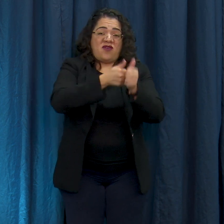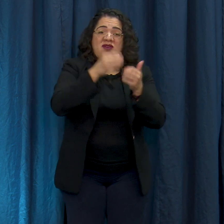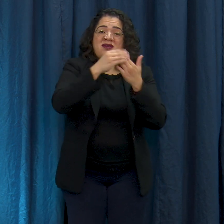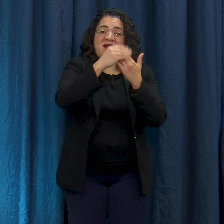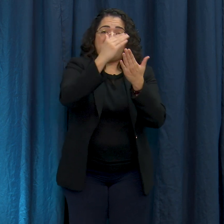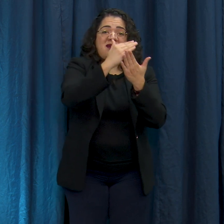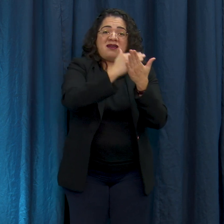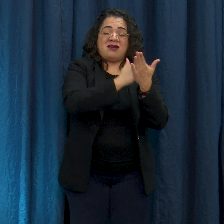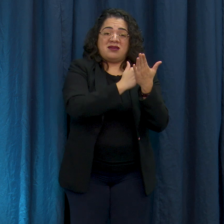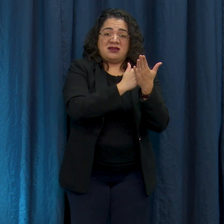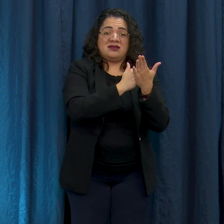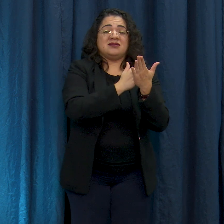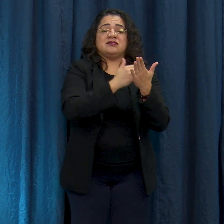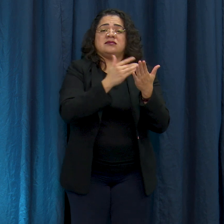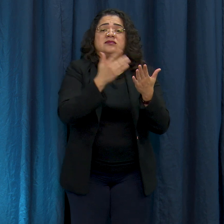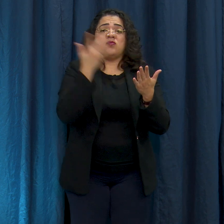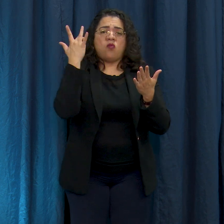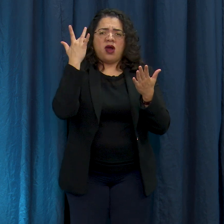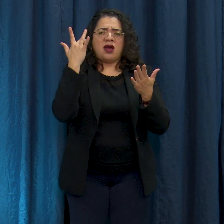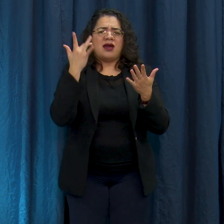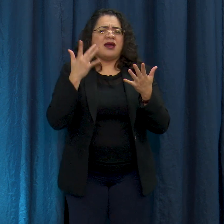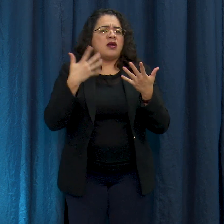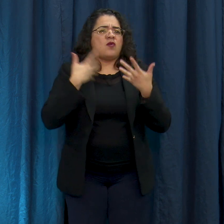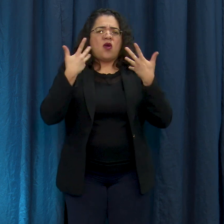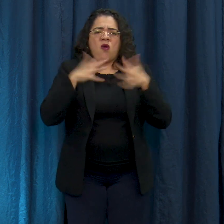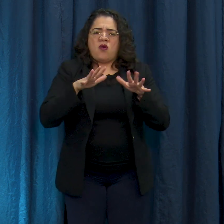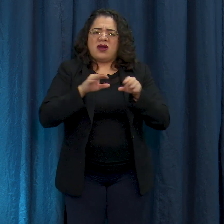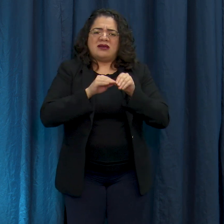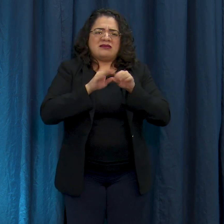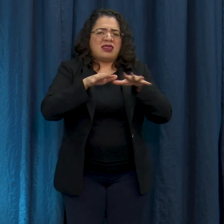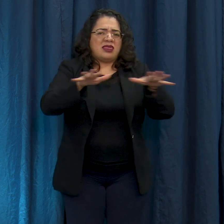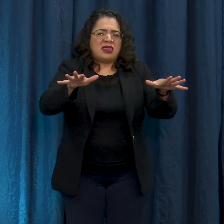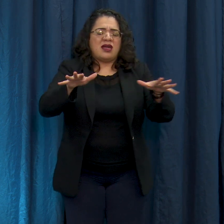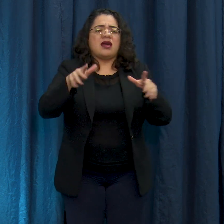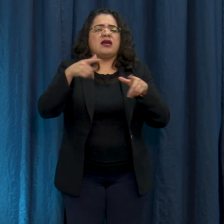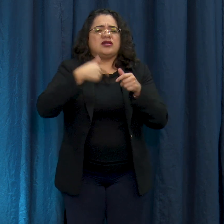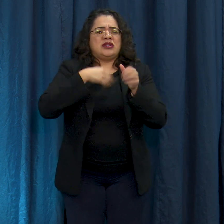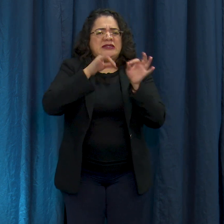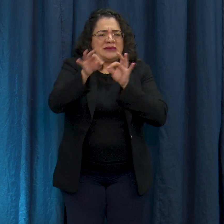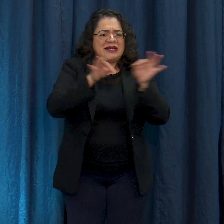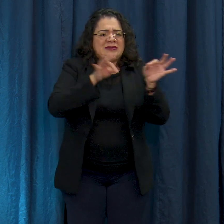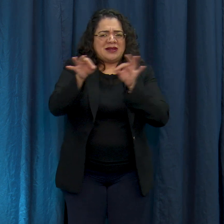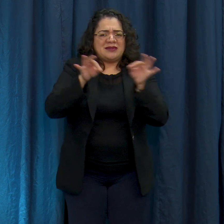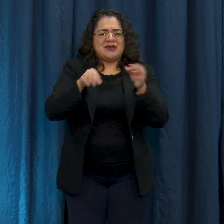Agassi o necesarias para cada nuevo caso es o tambien dar a tiempo para que las